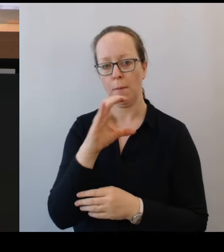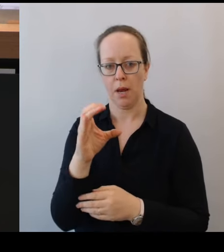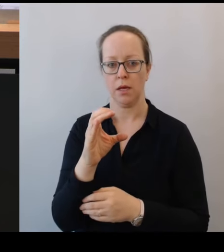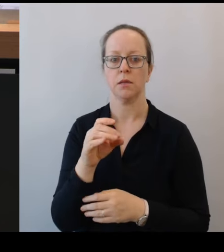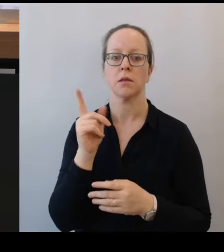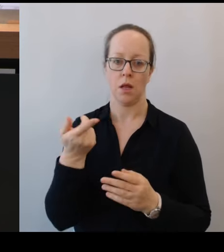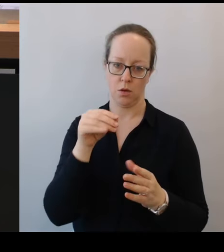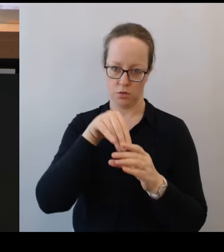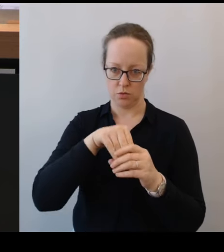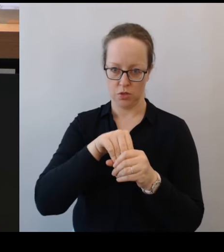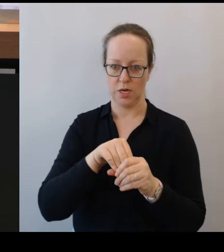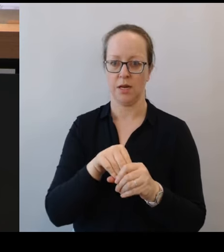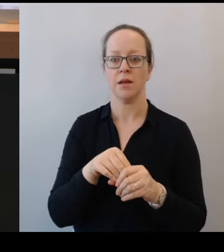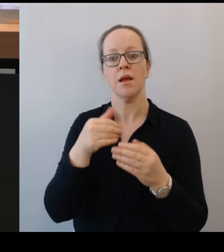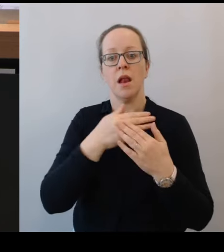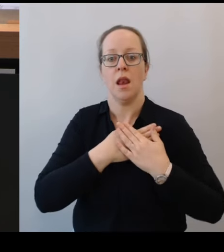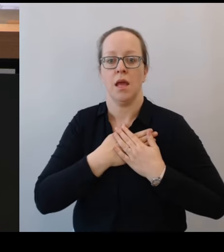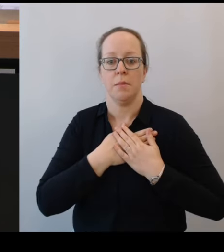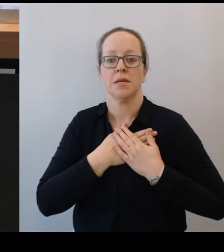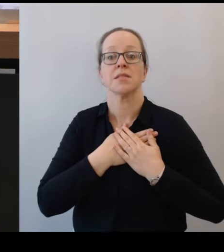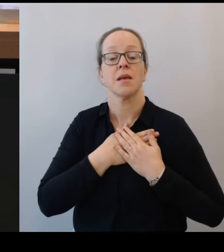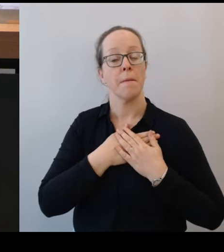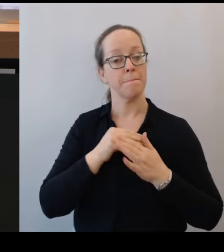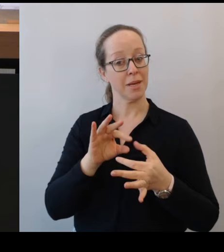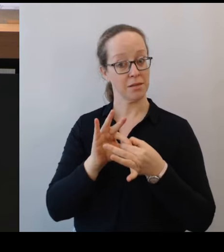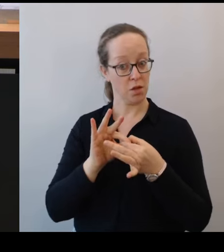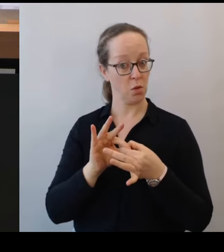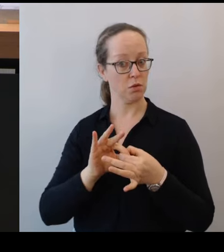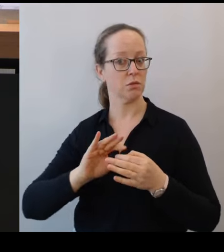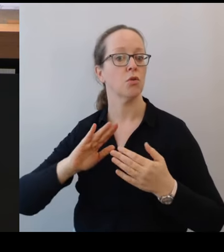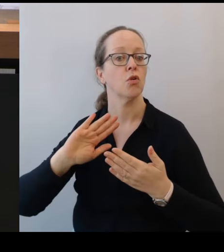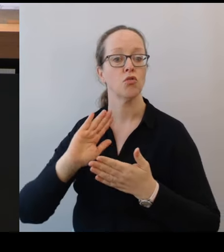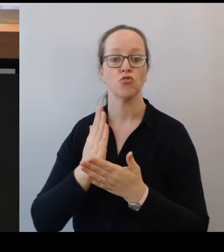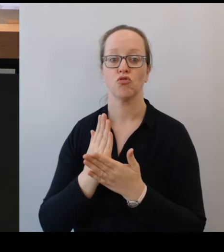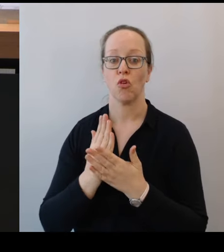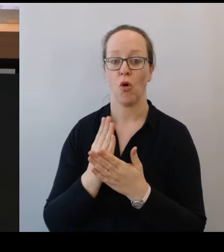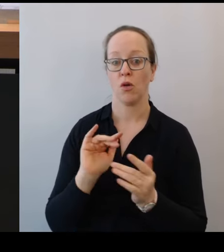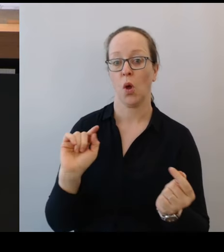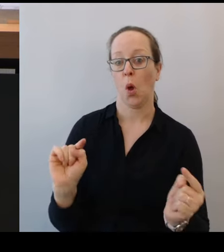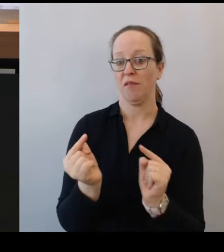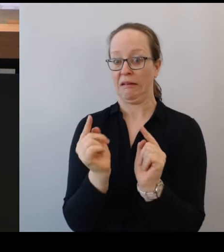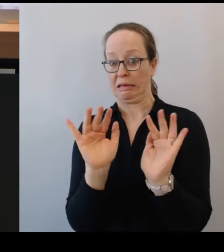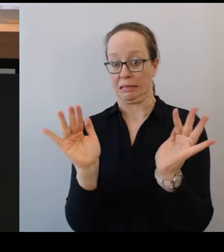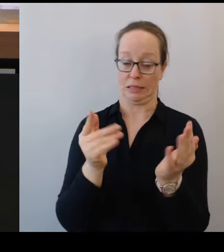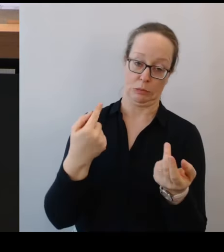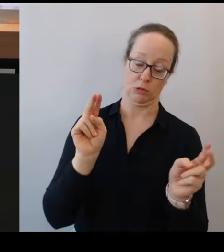insbesondere innerhalb von Führungsgremien. Bei der Deutschen Bahn etwa müssen alle Mitarbeiter ich zitiere,